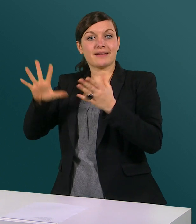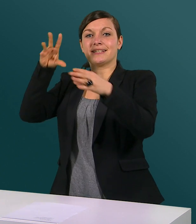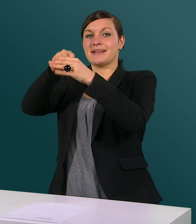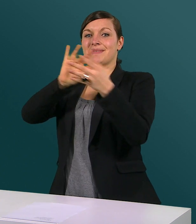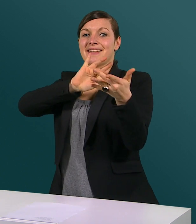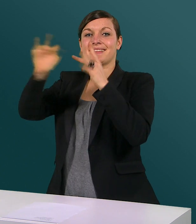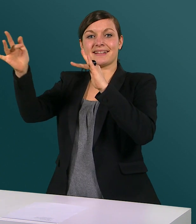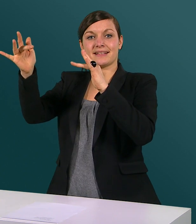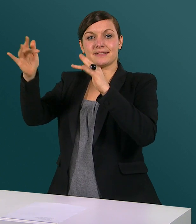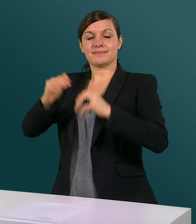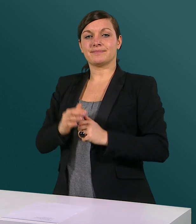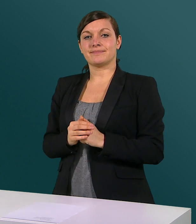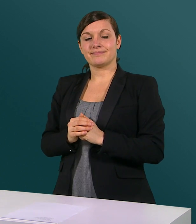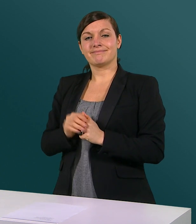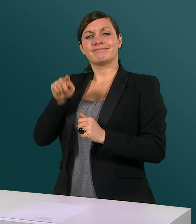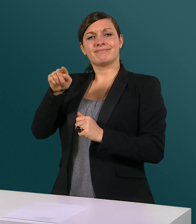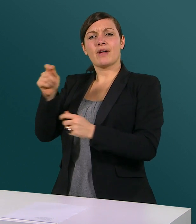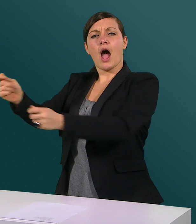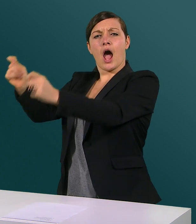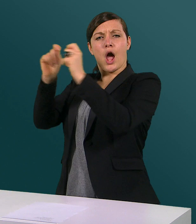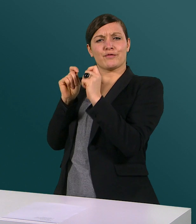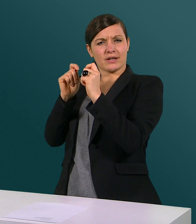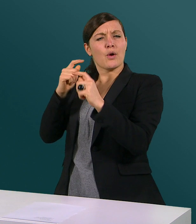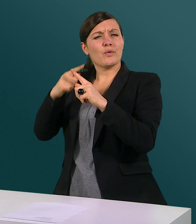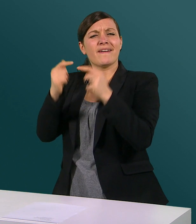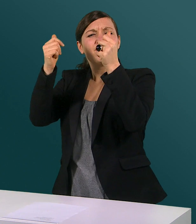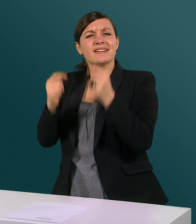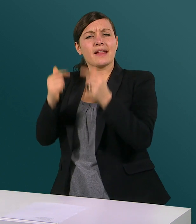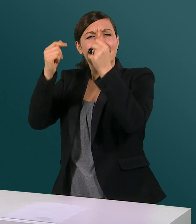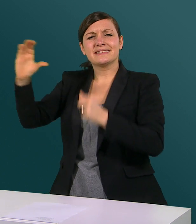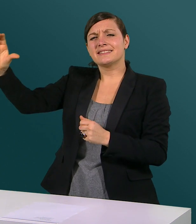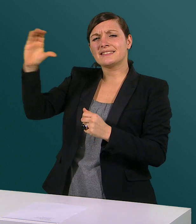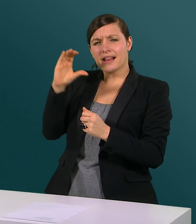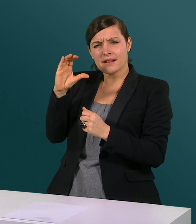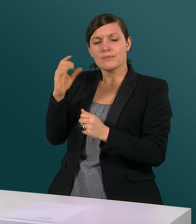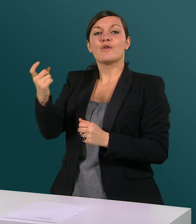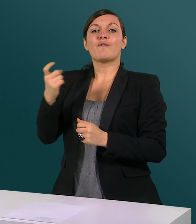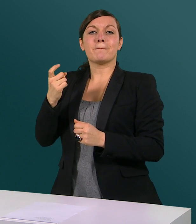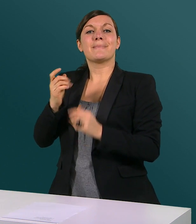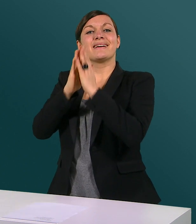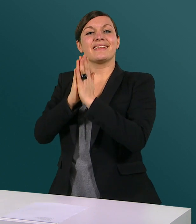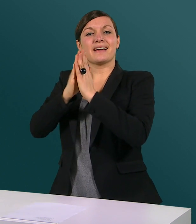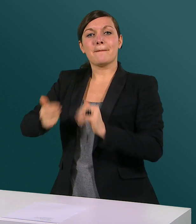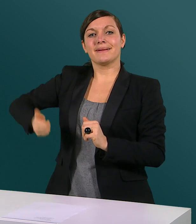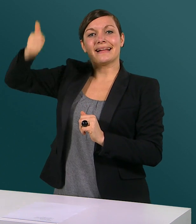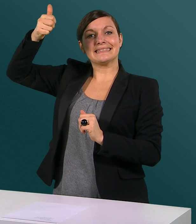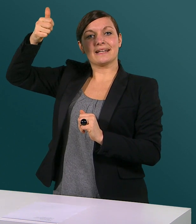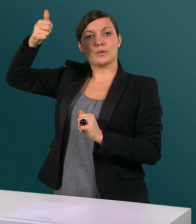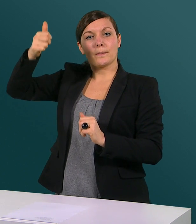im Internet erhältlich. Der Auftrag und die Finanzierung waren vom Kirchenministerium.